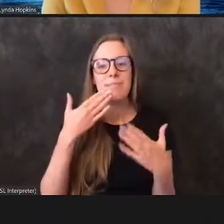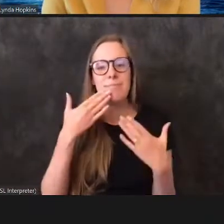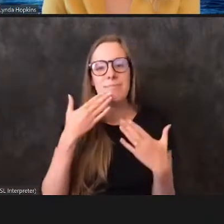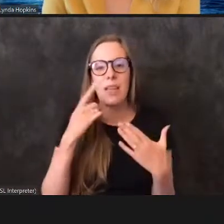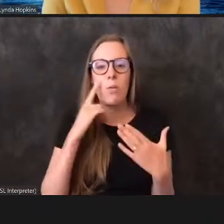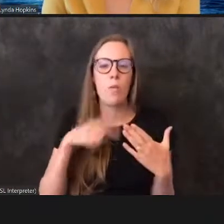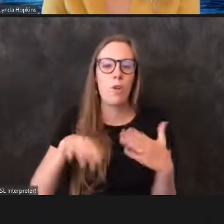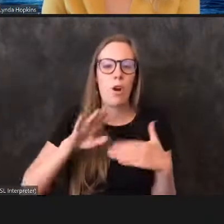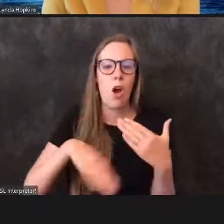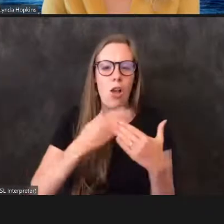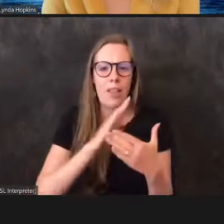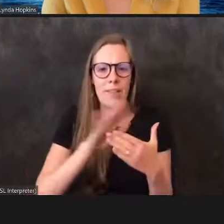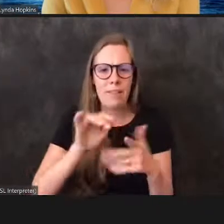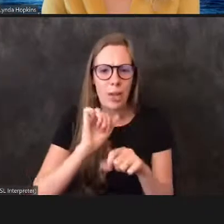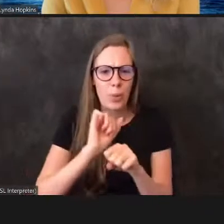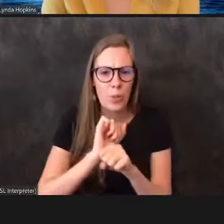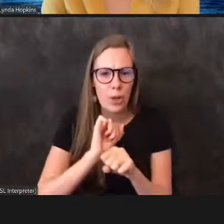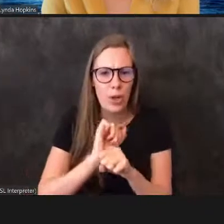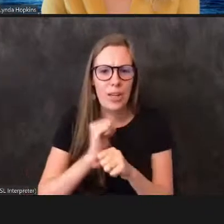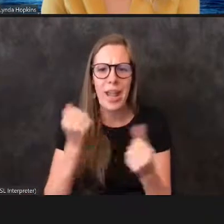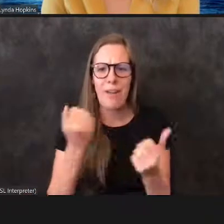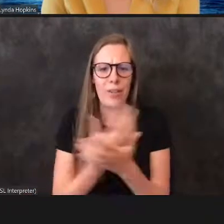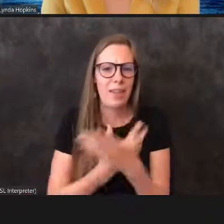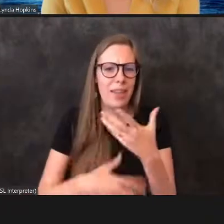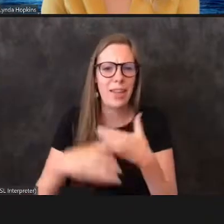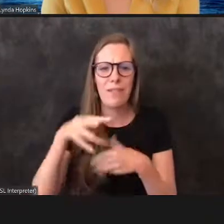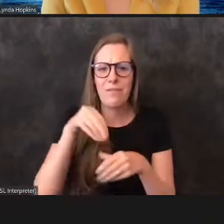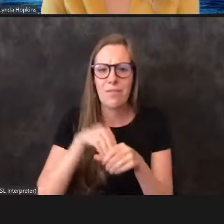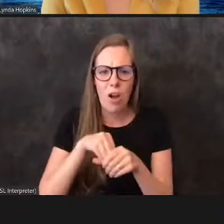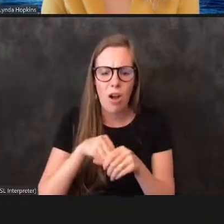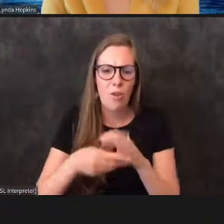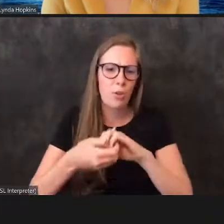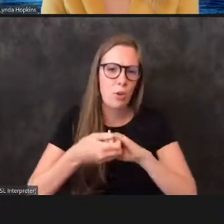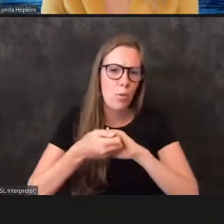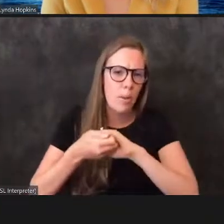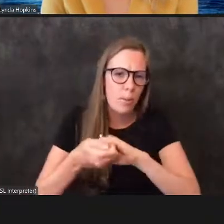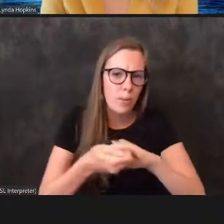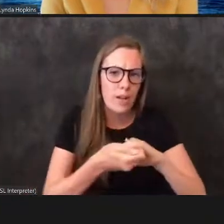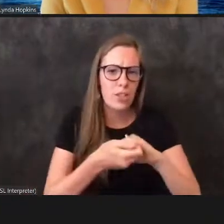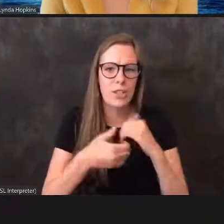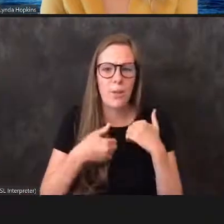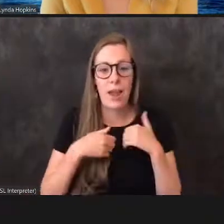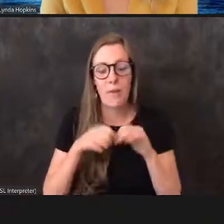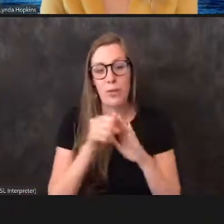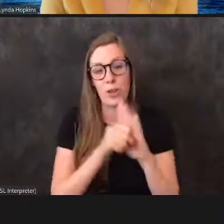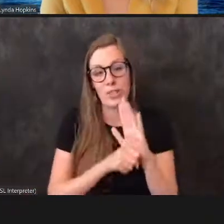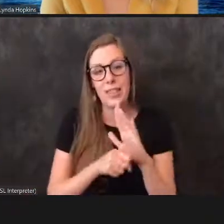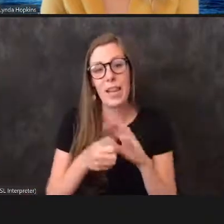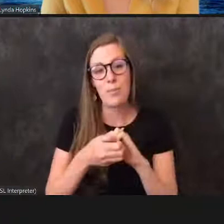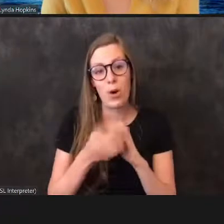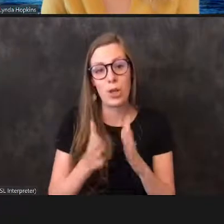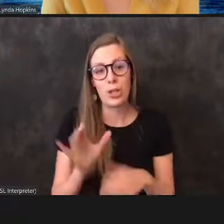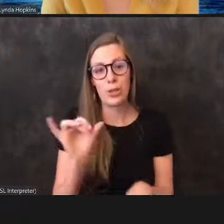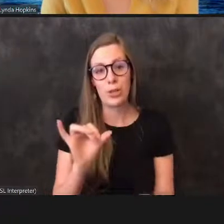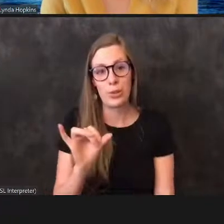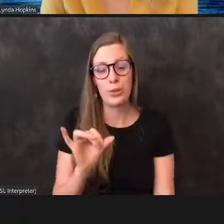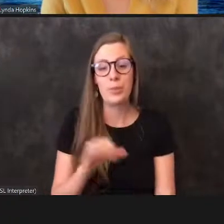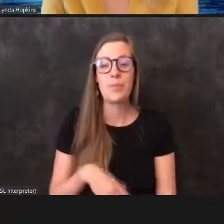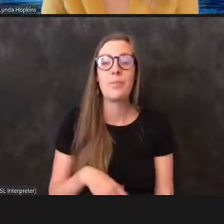Fue agradecido por todo el trabajo del personal, la logística involucrada en la cooperación, colaboración con nuestros aliados, socios estatales.